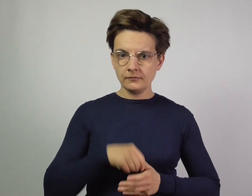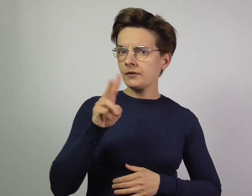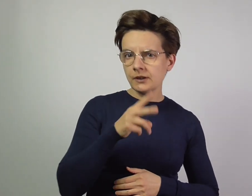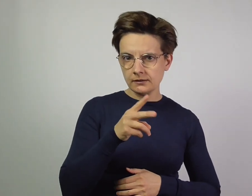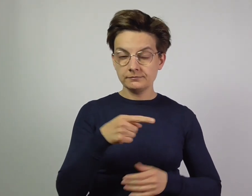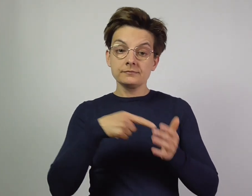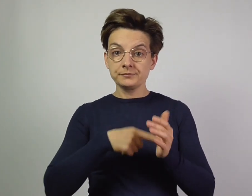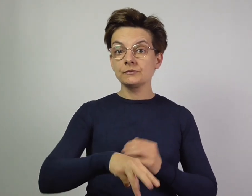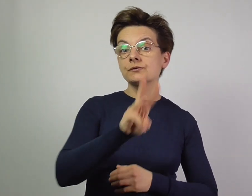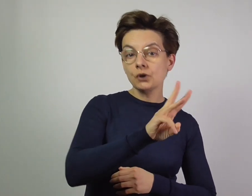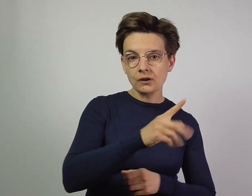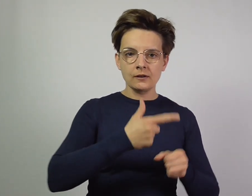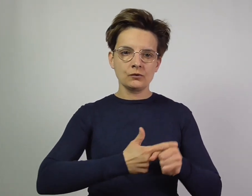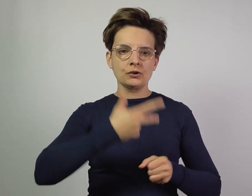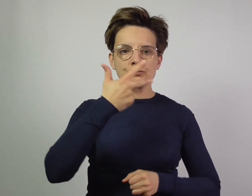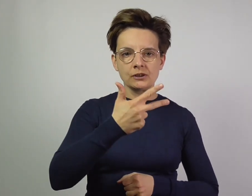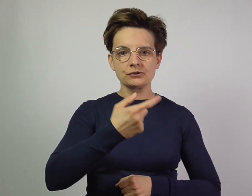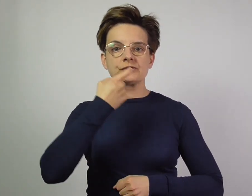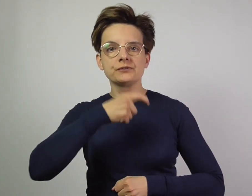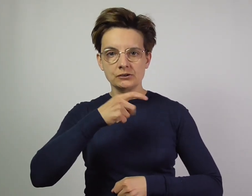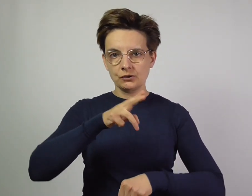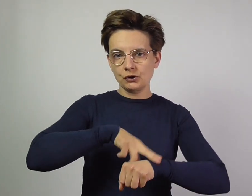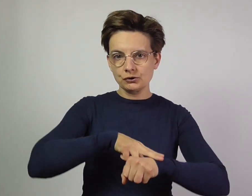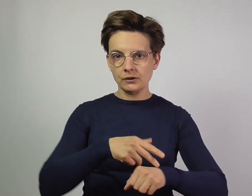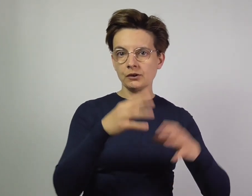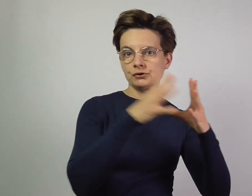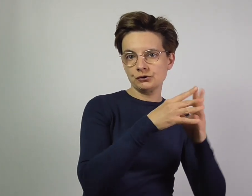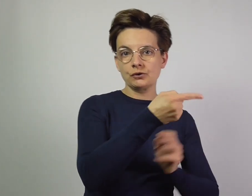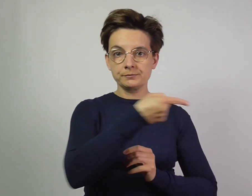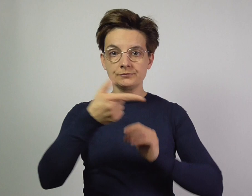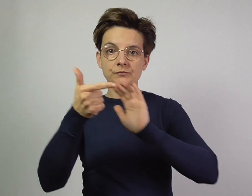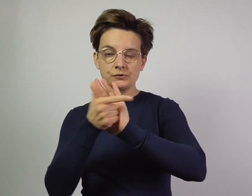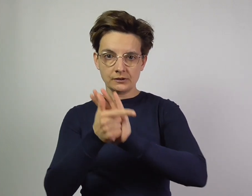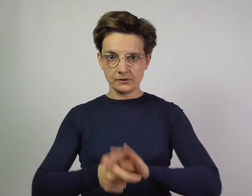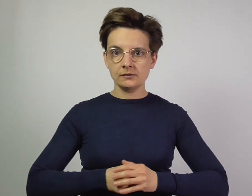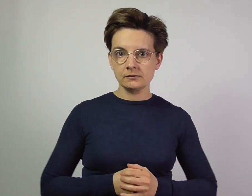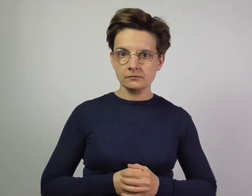Kiedy? We wtorek 23 kwietnia w godzinach 10-17